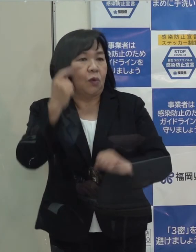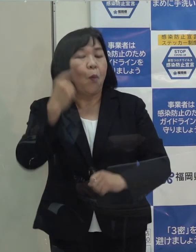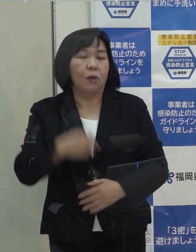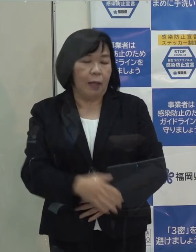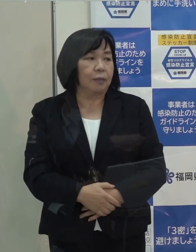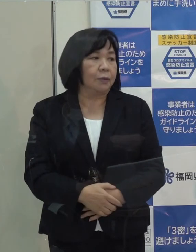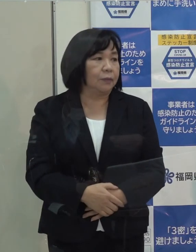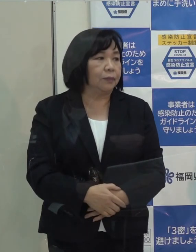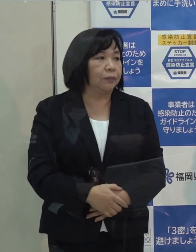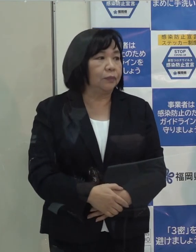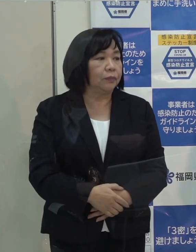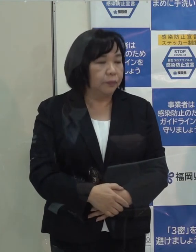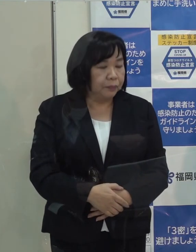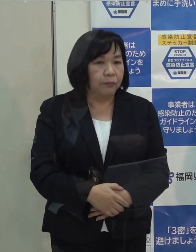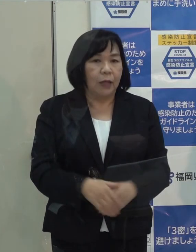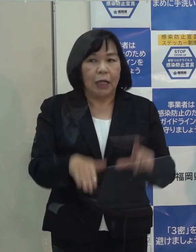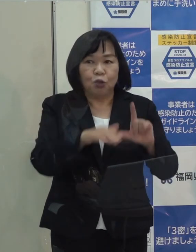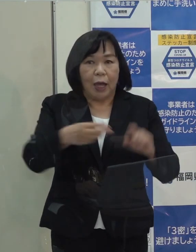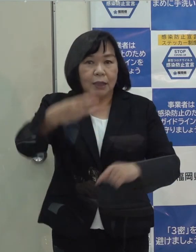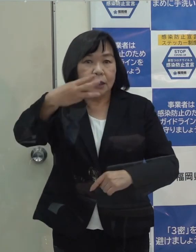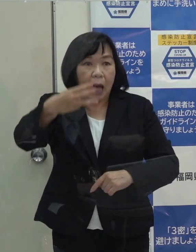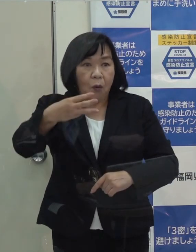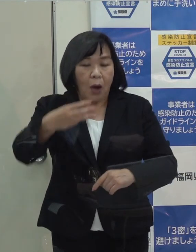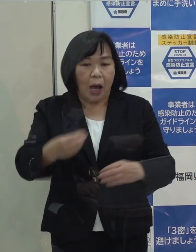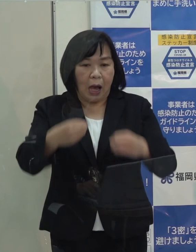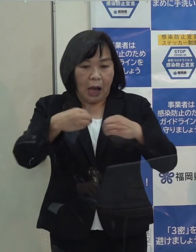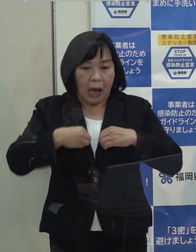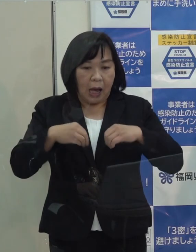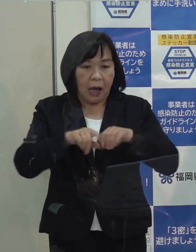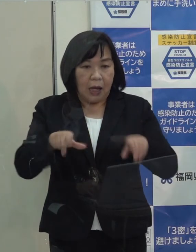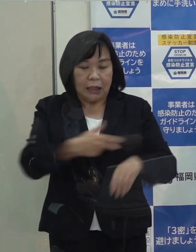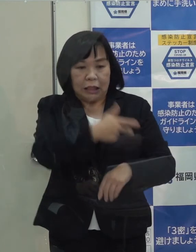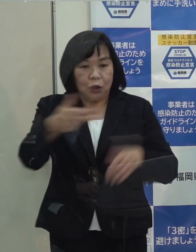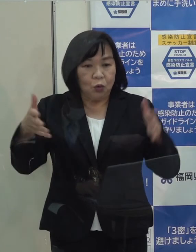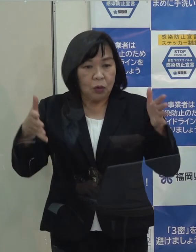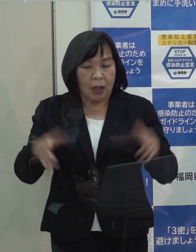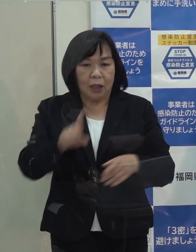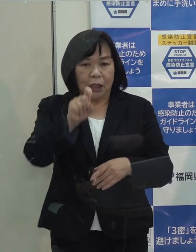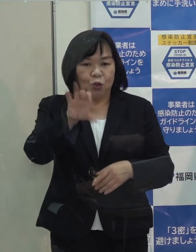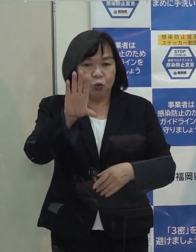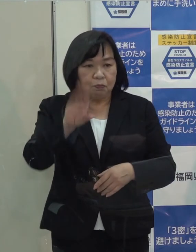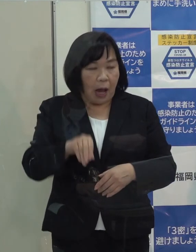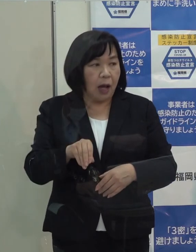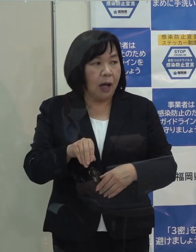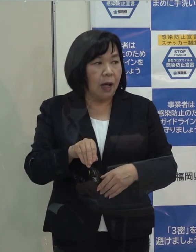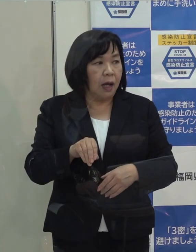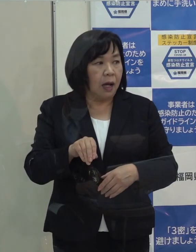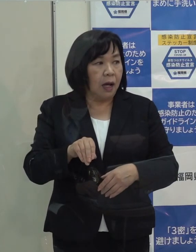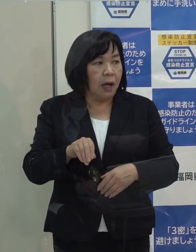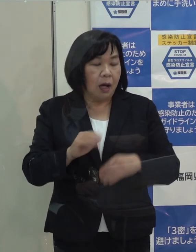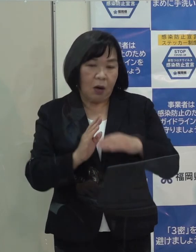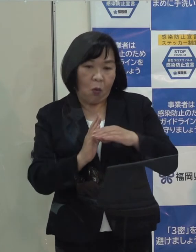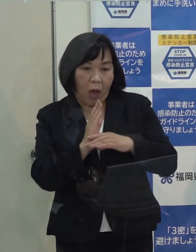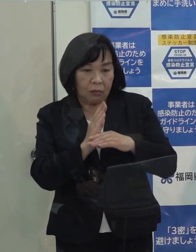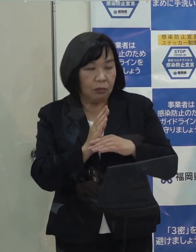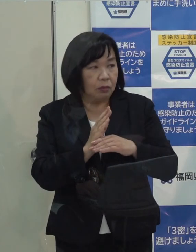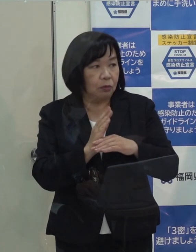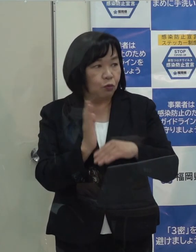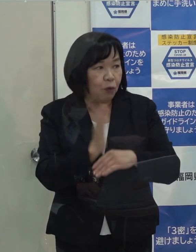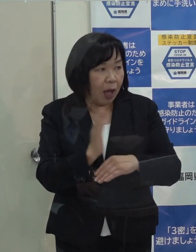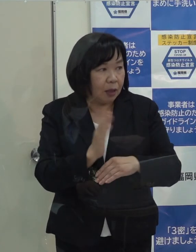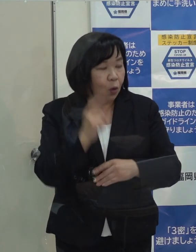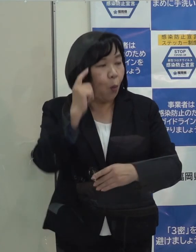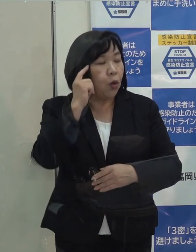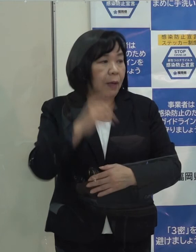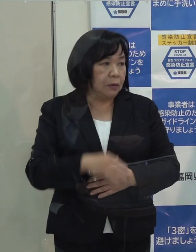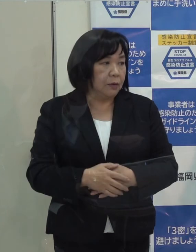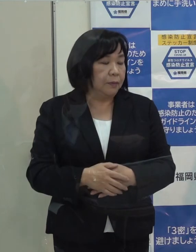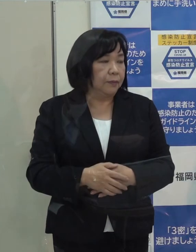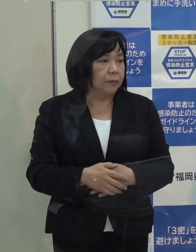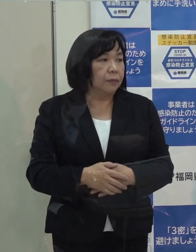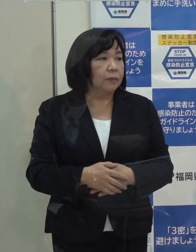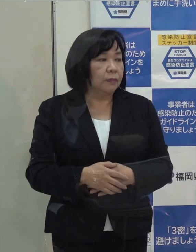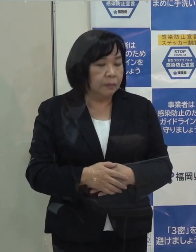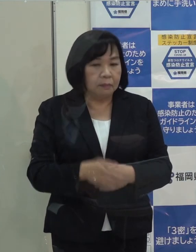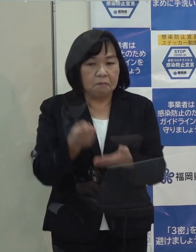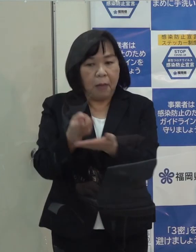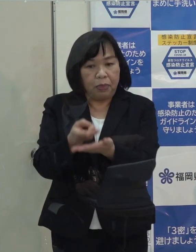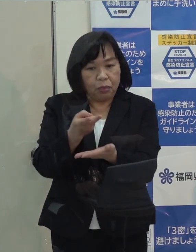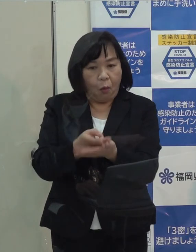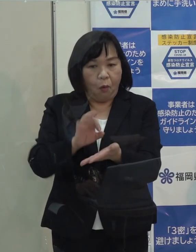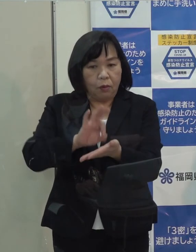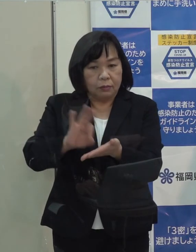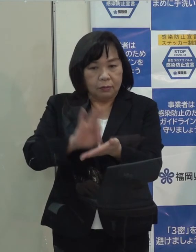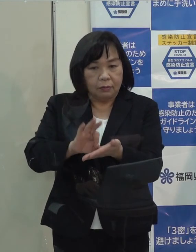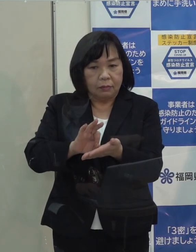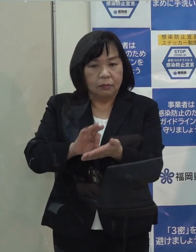（記者）ステージⅢでいえば 新規陽性者数が１週間で１０万人当たり１５人 ぎりぎりそのぐらいの段階になろうとしてますし 病床使用率も指標を超えています